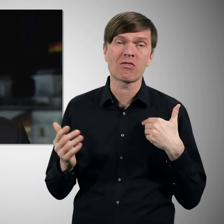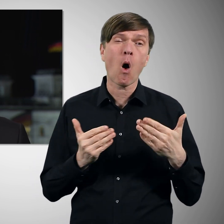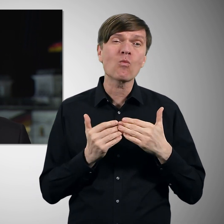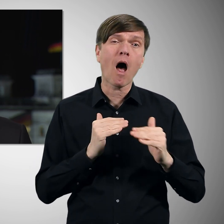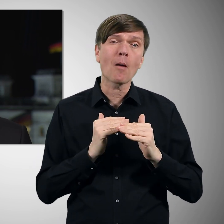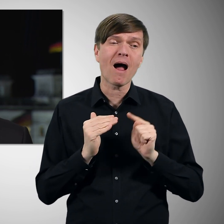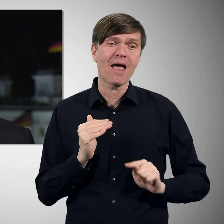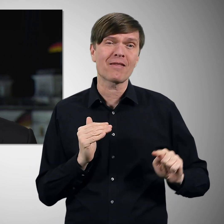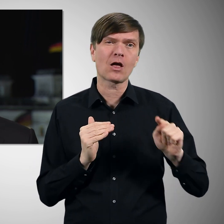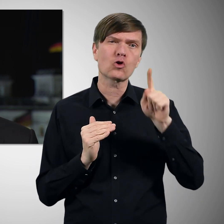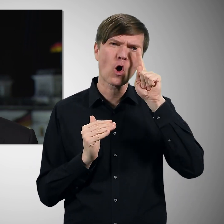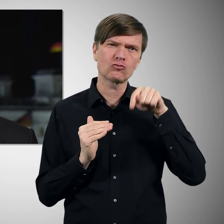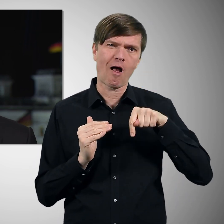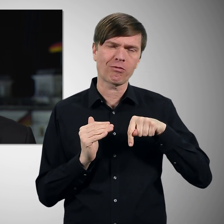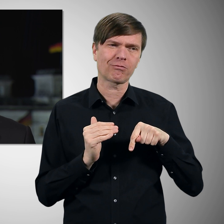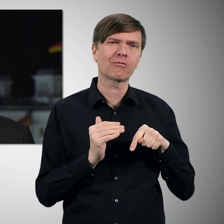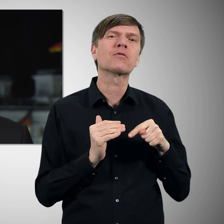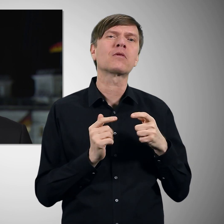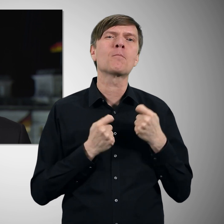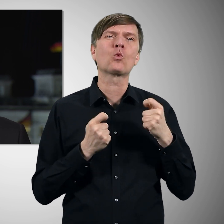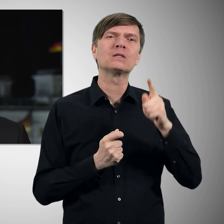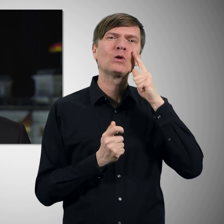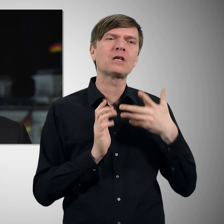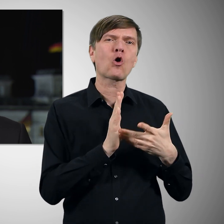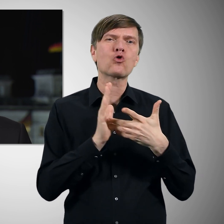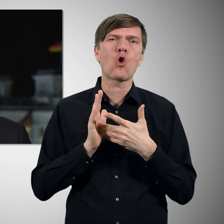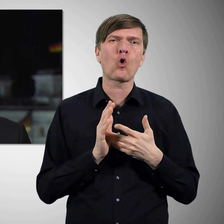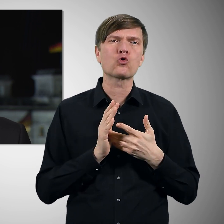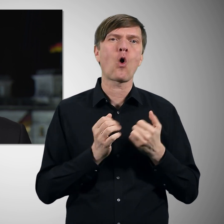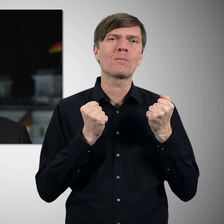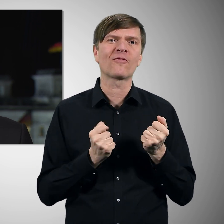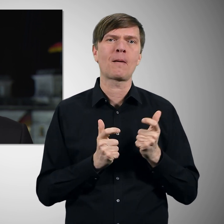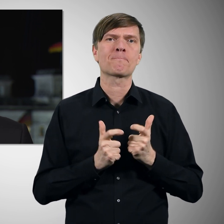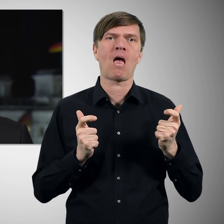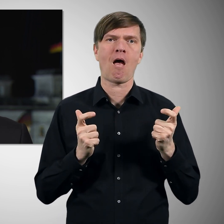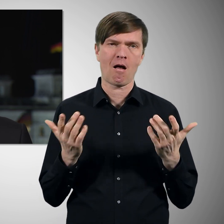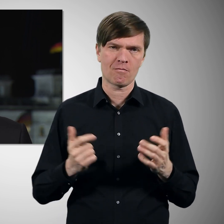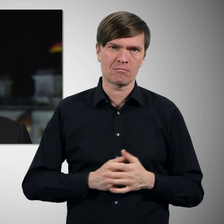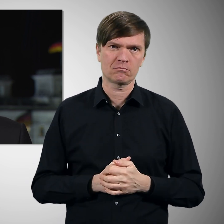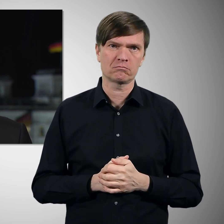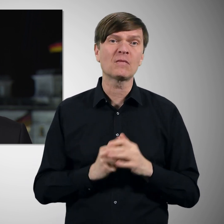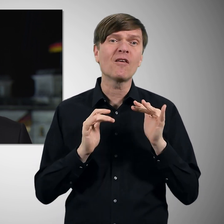hat die Bundespolizei ihre Kontrollen verstärkt. Das wirkt. Schon in den vergangenen Wochen ist die Zahl derer,